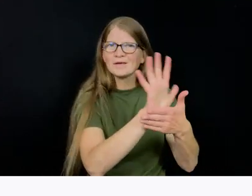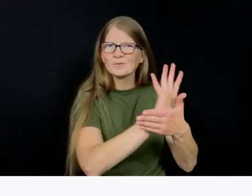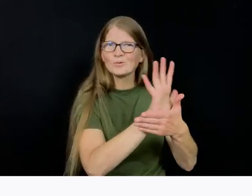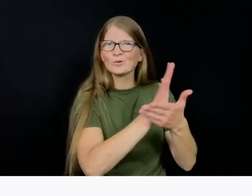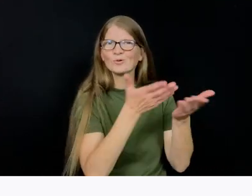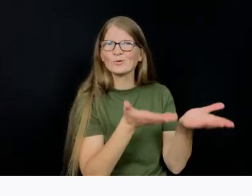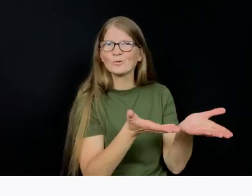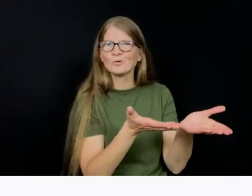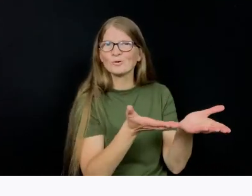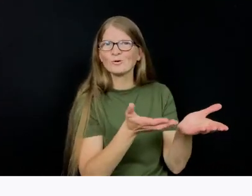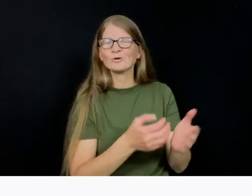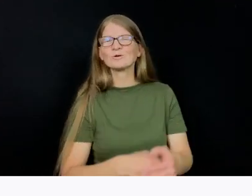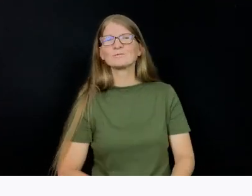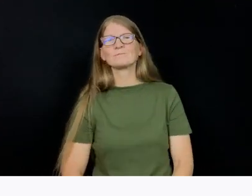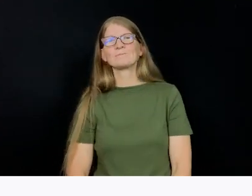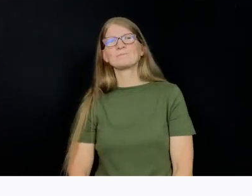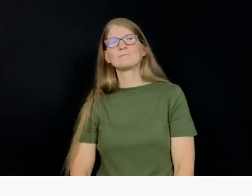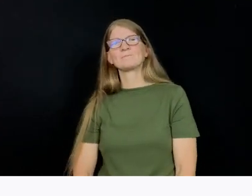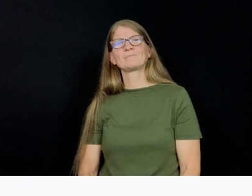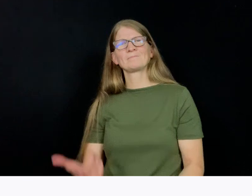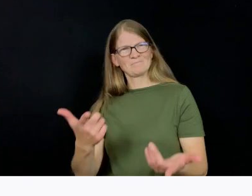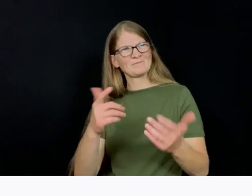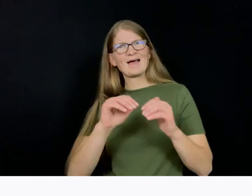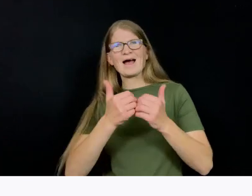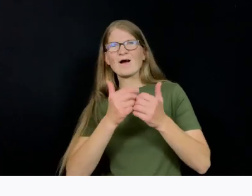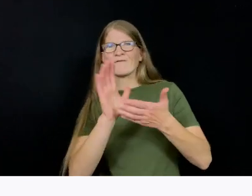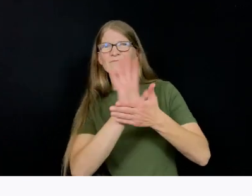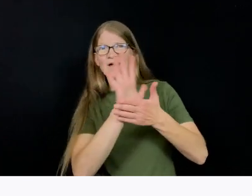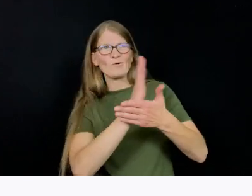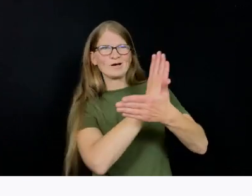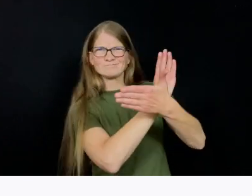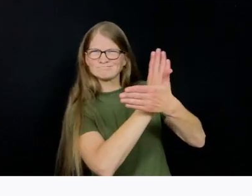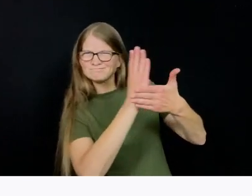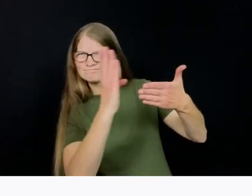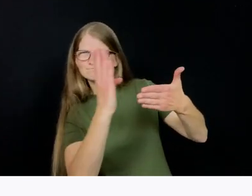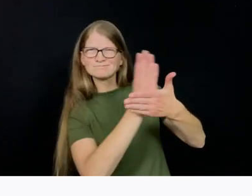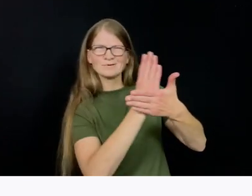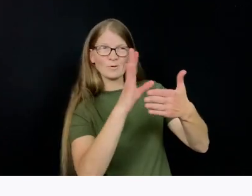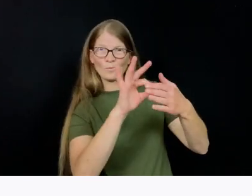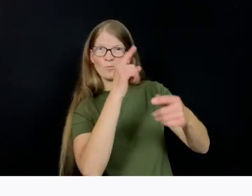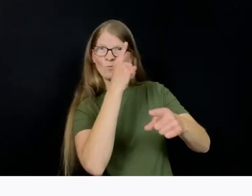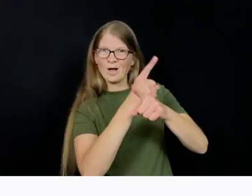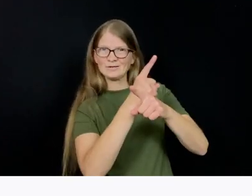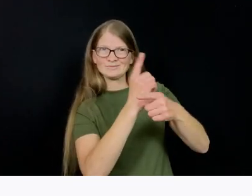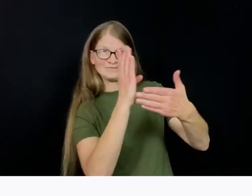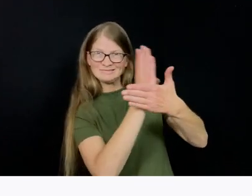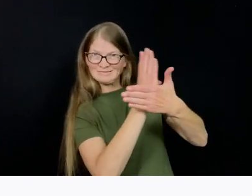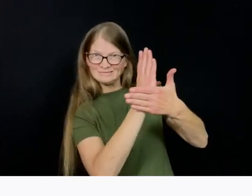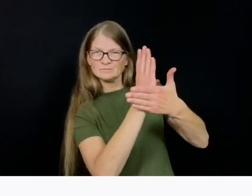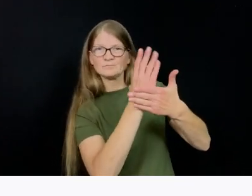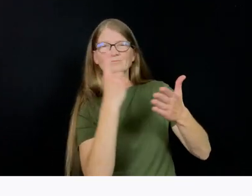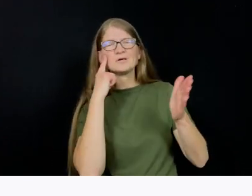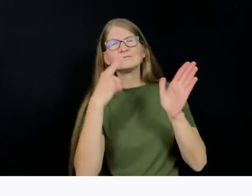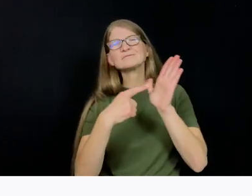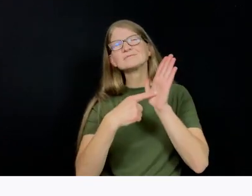ومع ذلك، قد يشّكل الوصول إلى المعلومات الصحيحة داخل الفيديو بسرعة تحديًا كبيرًا على سبيل المثال، كنت أبحث